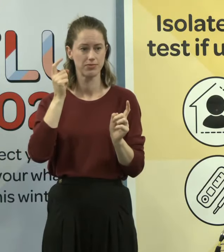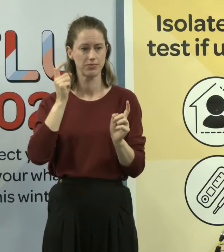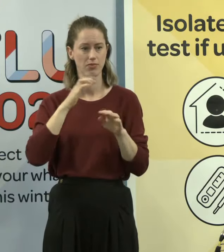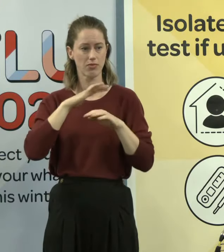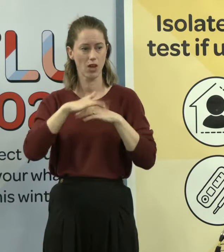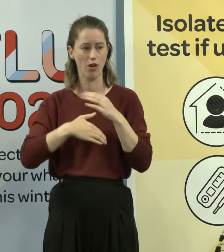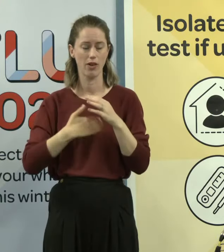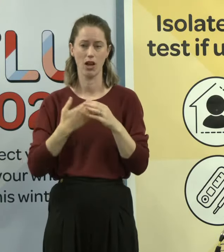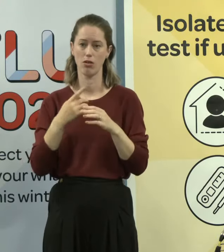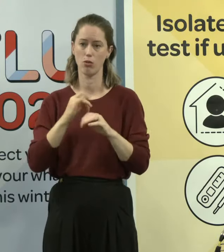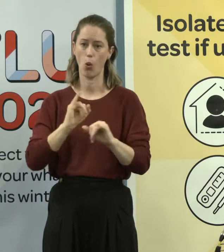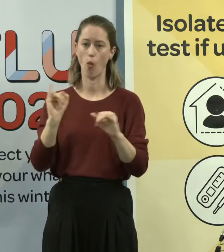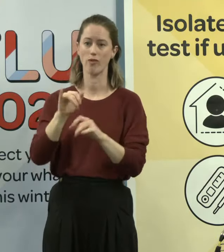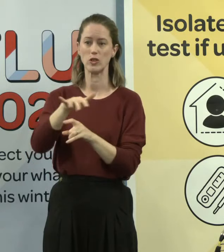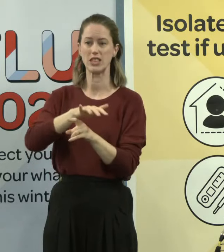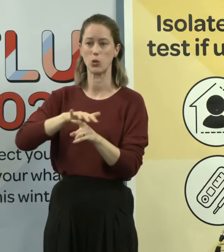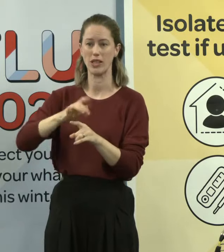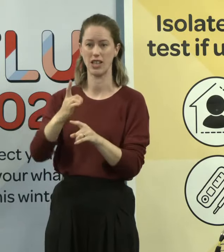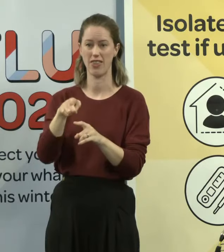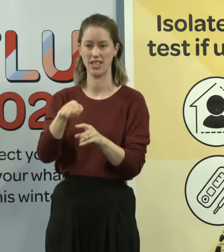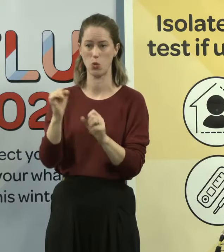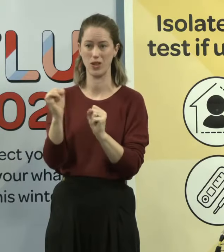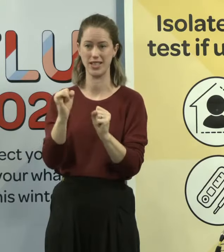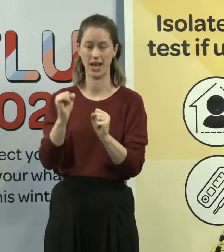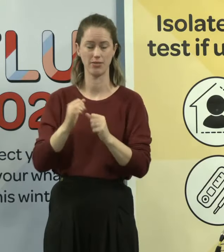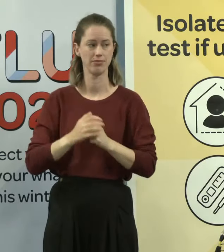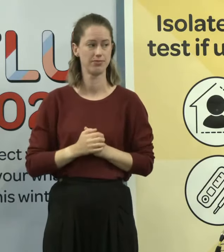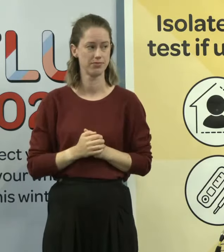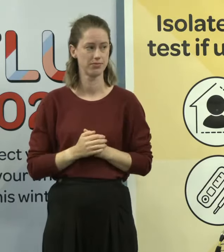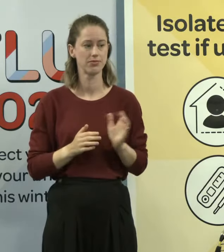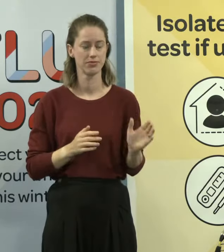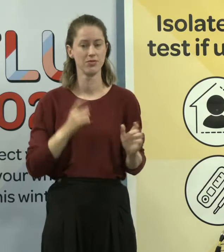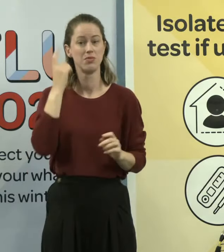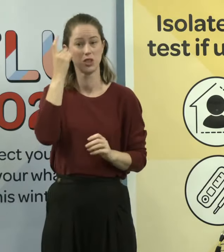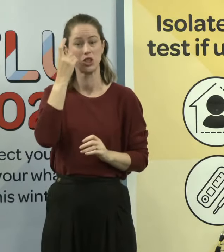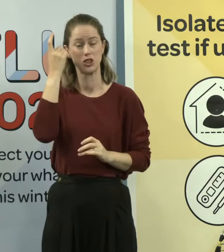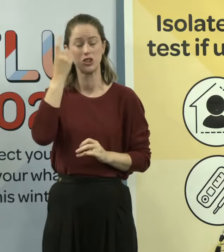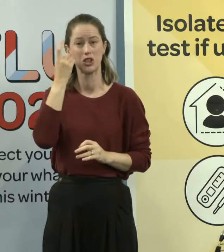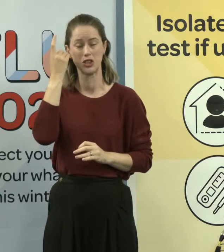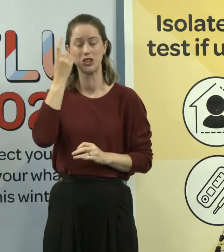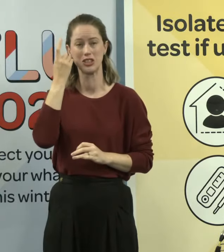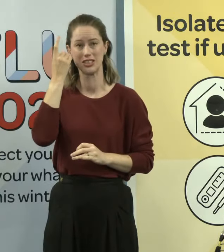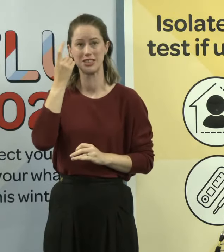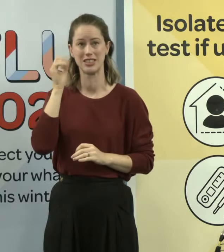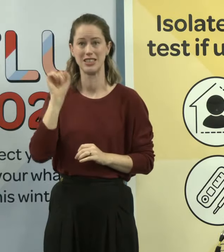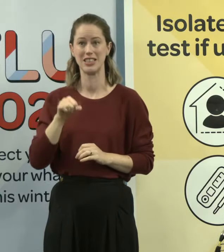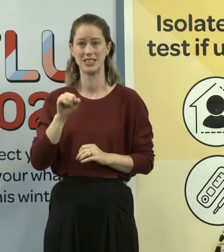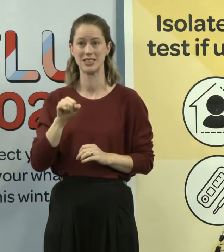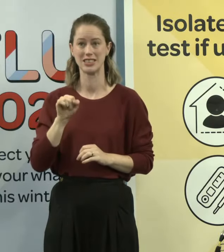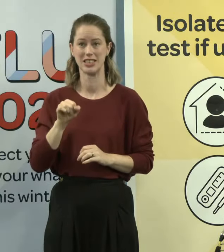me era atu. O te rewharewha me